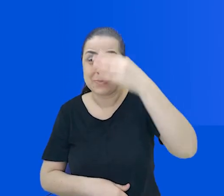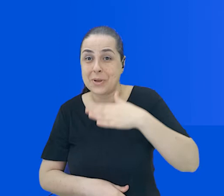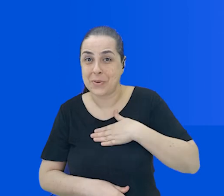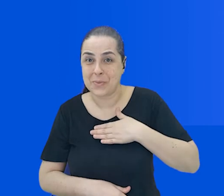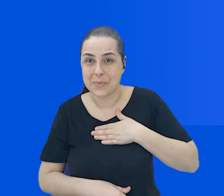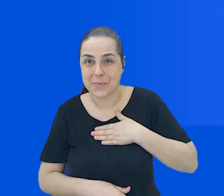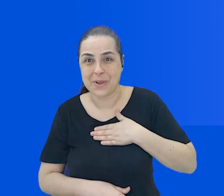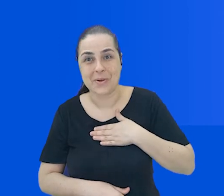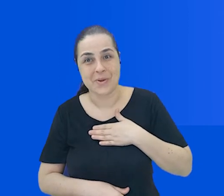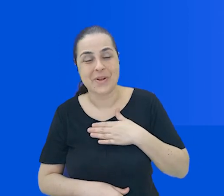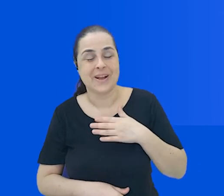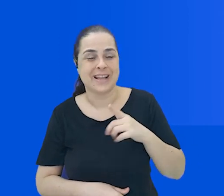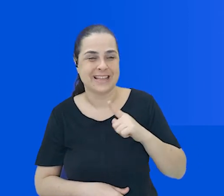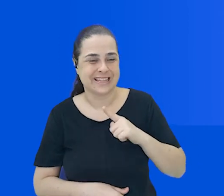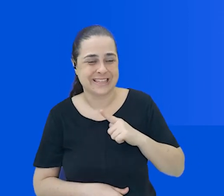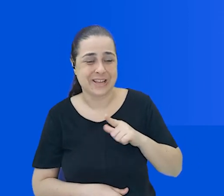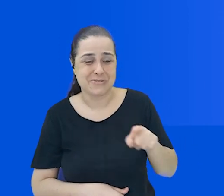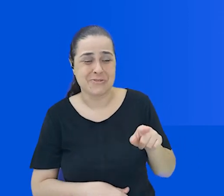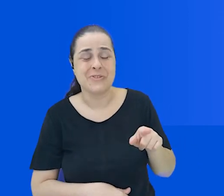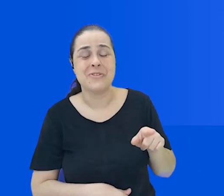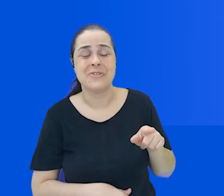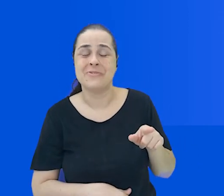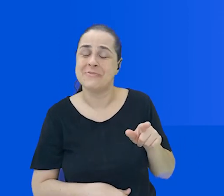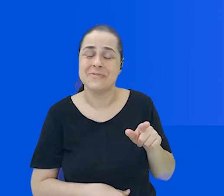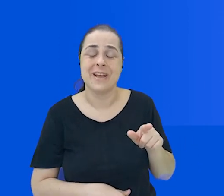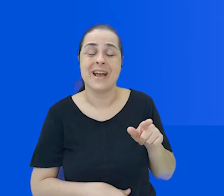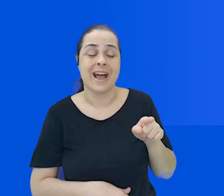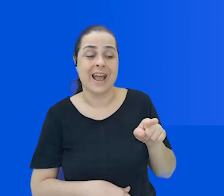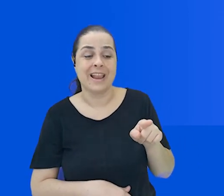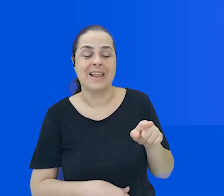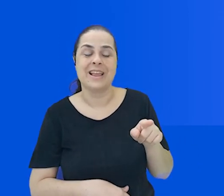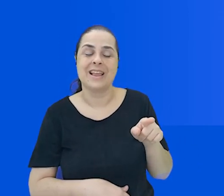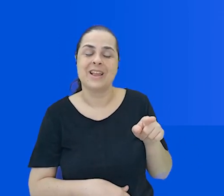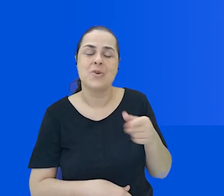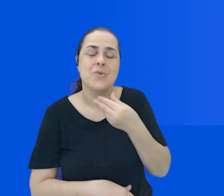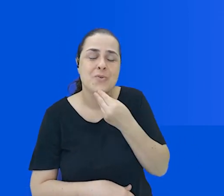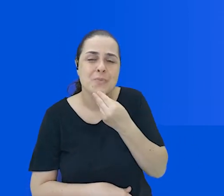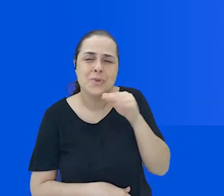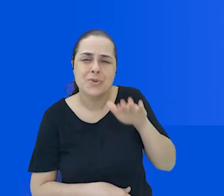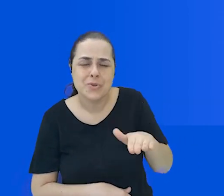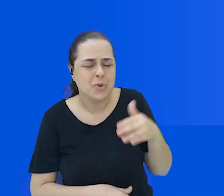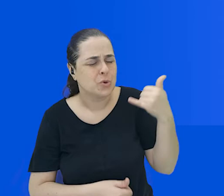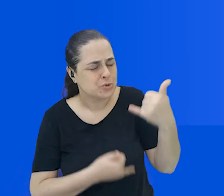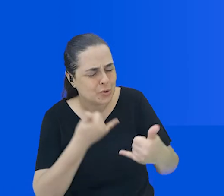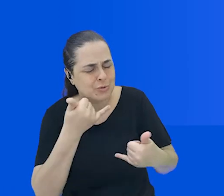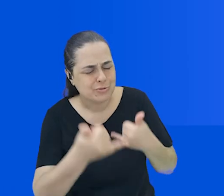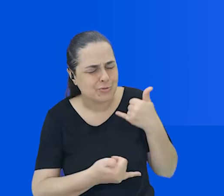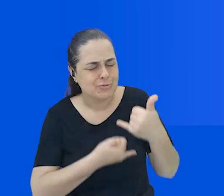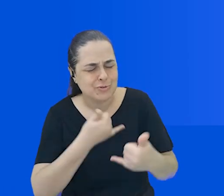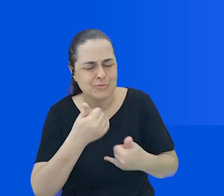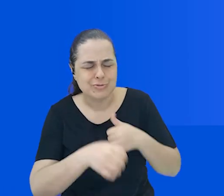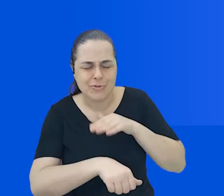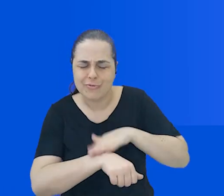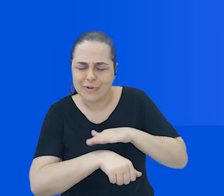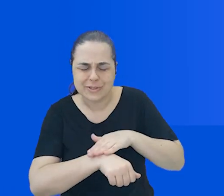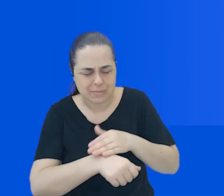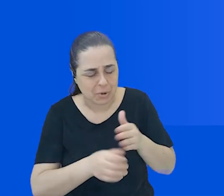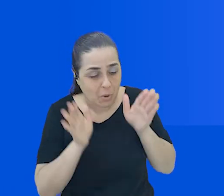a gente pega emprestado dos pequenos. Ele estava jogando um jogo. Ele estava há muito tempo muito envolvido naquele jogo e ele estava